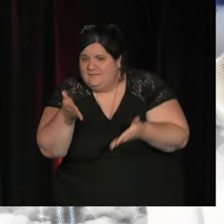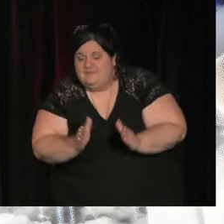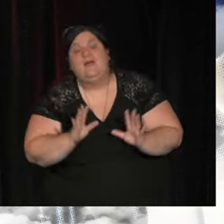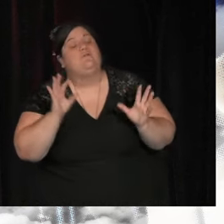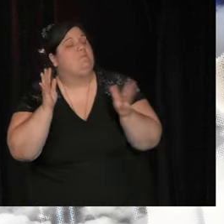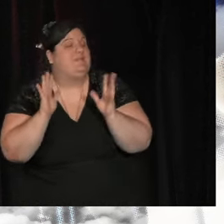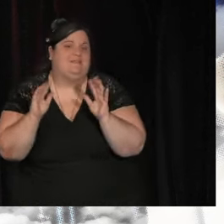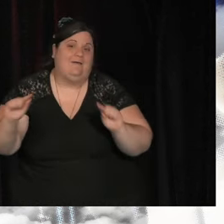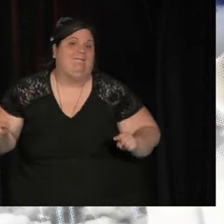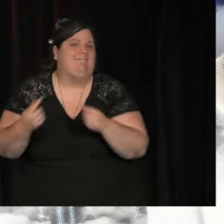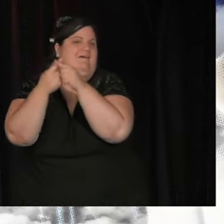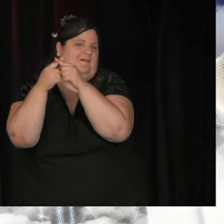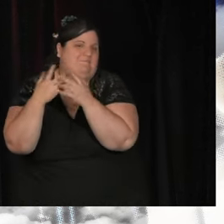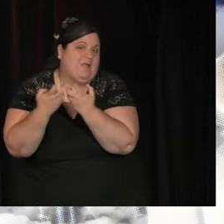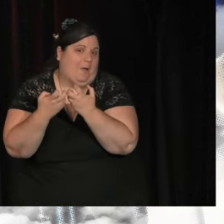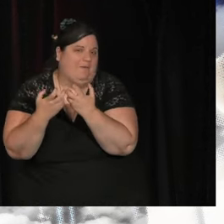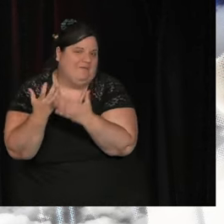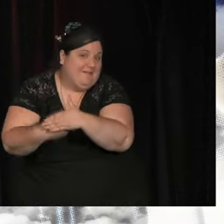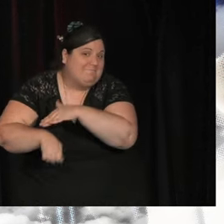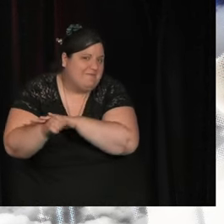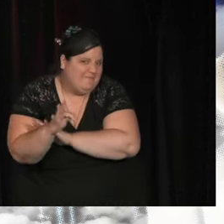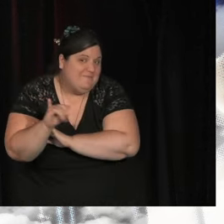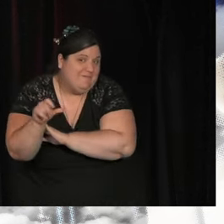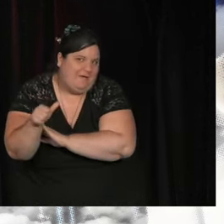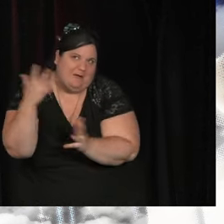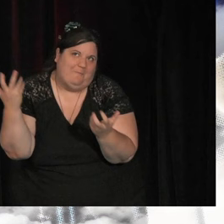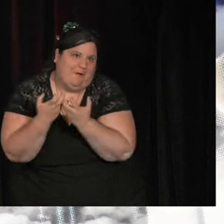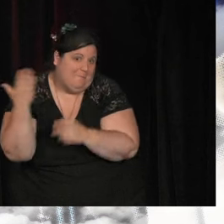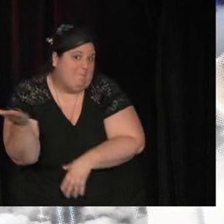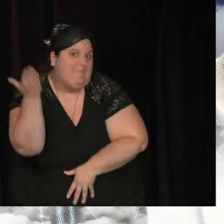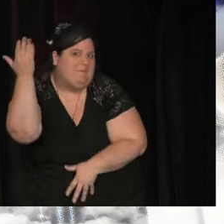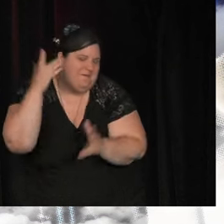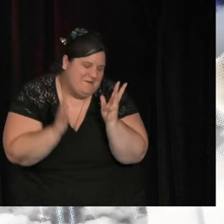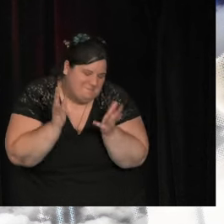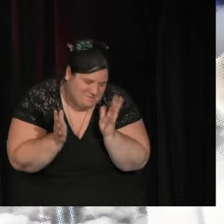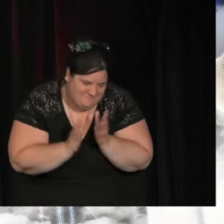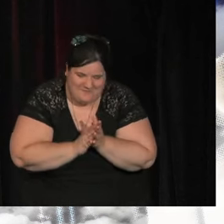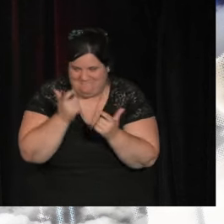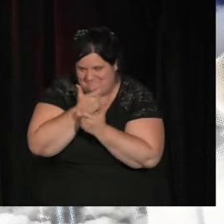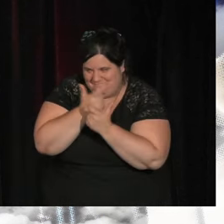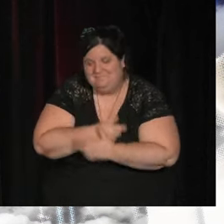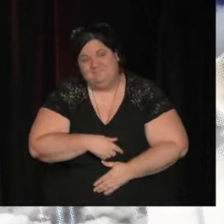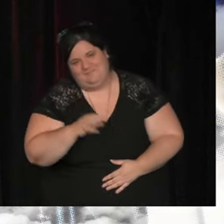Effectivement, c'est ça qui nous manque. corruption De toute façon, les lettres de noblesse, c'est : est-ce que ça brasse de la thune, oui ou non ? Oui, c'est vrai que c'est souvent ça, la question, je pense.